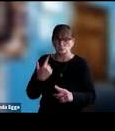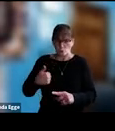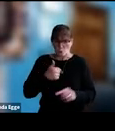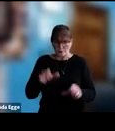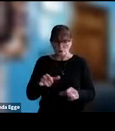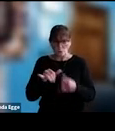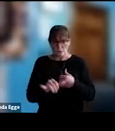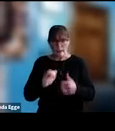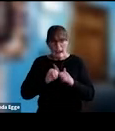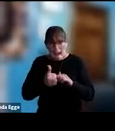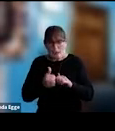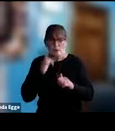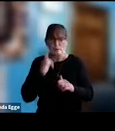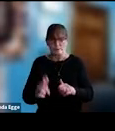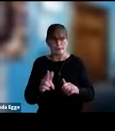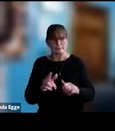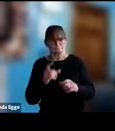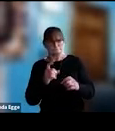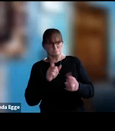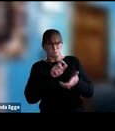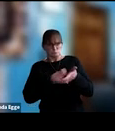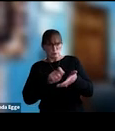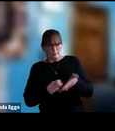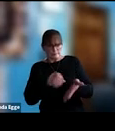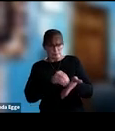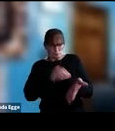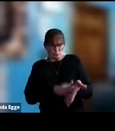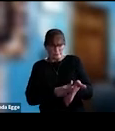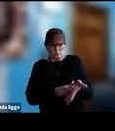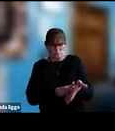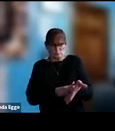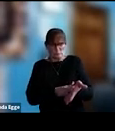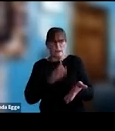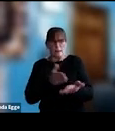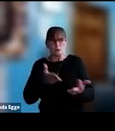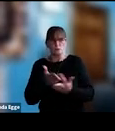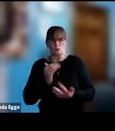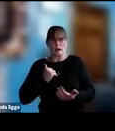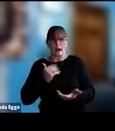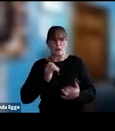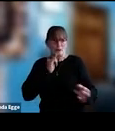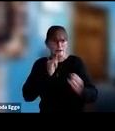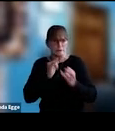mediante la síntesis de la información en los registros y a través de nuestras entrevistas con el solicitante